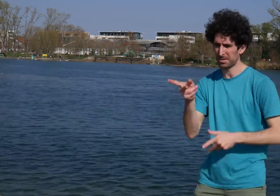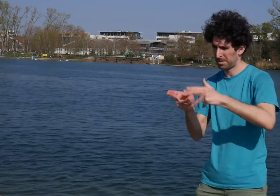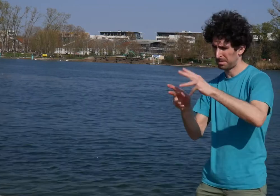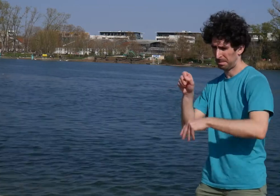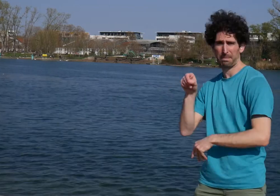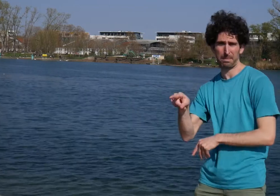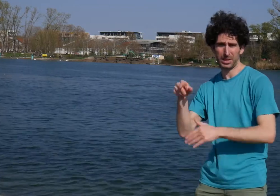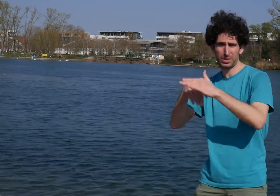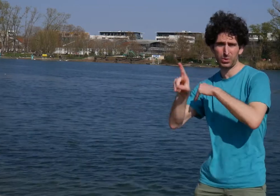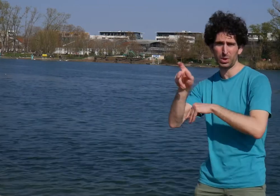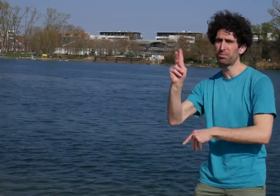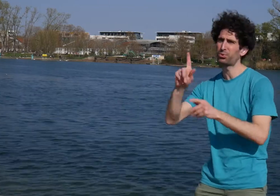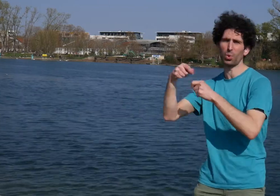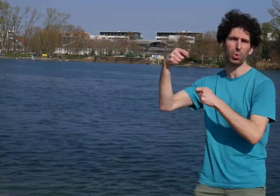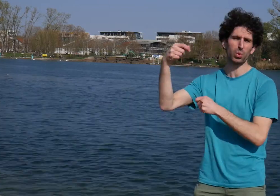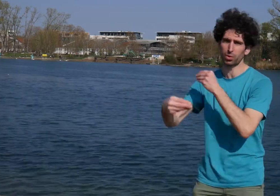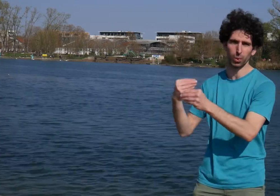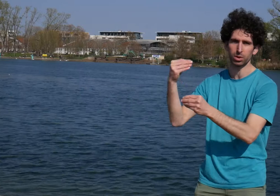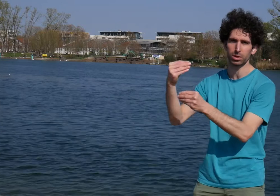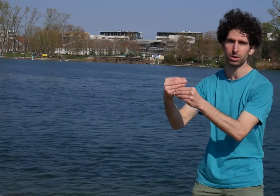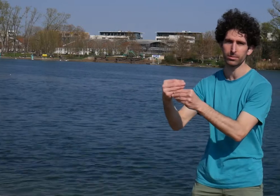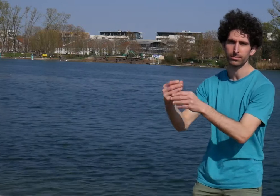C'est la section sous-marine la plus longue du monde.